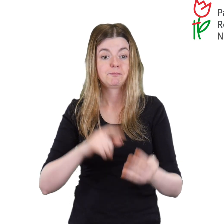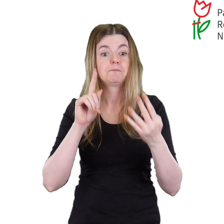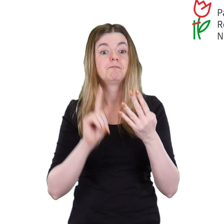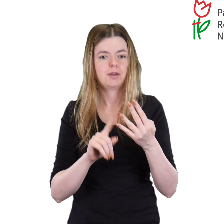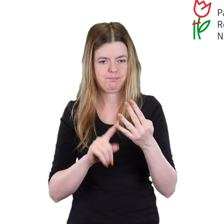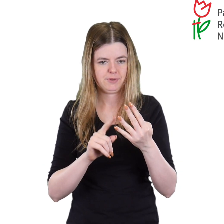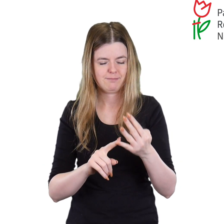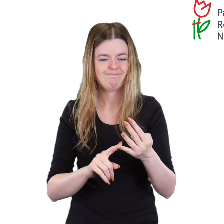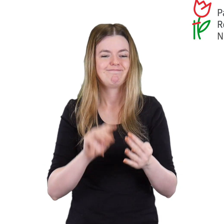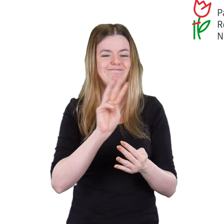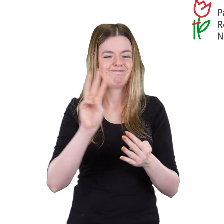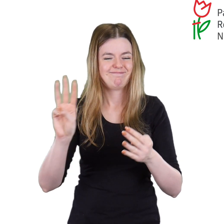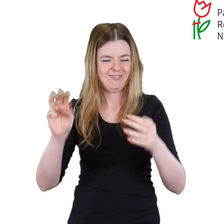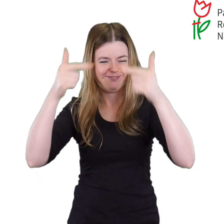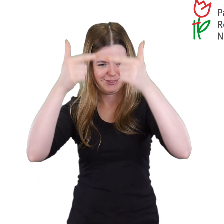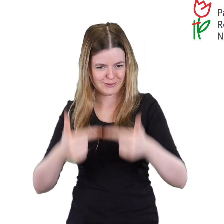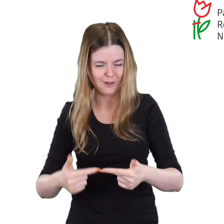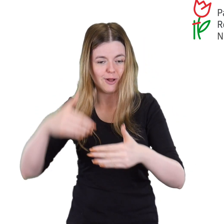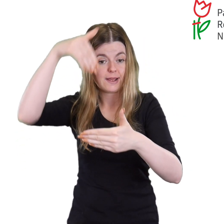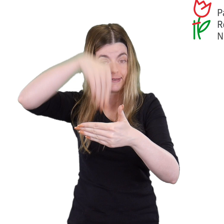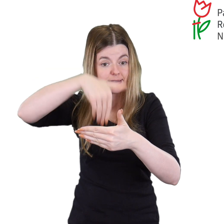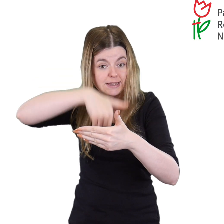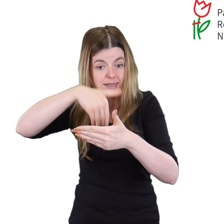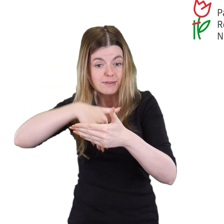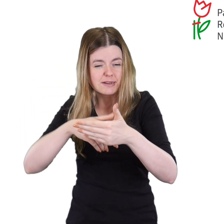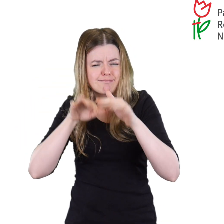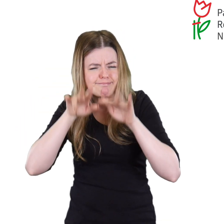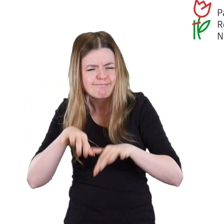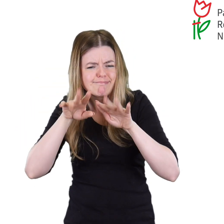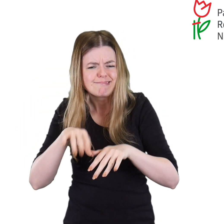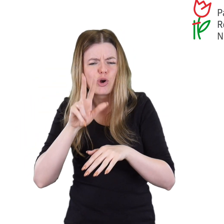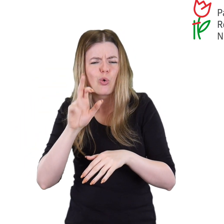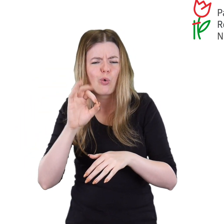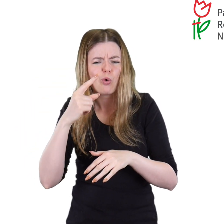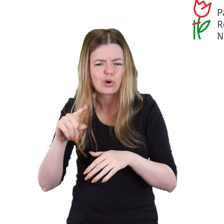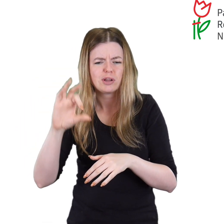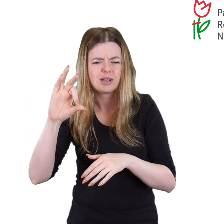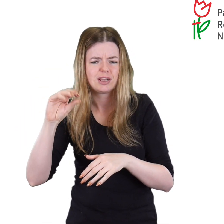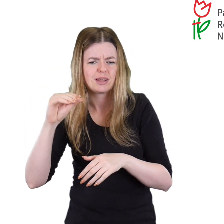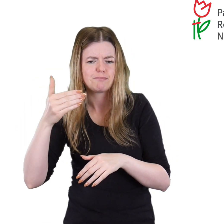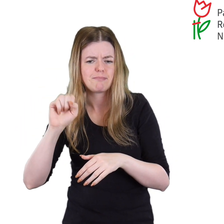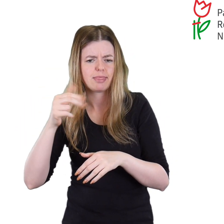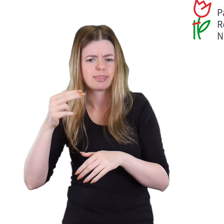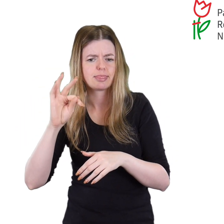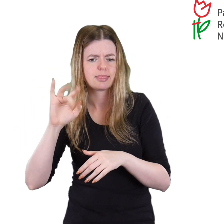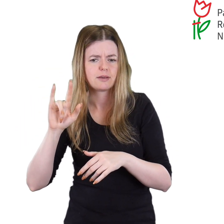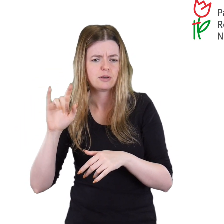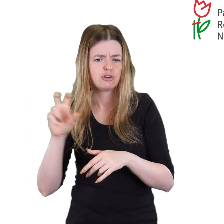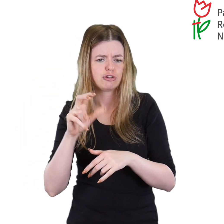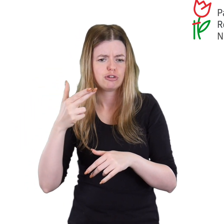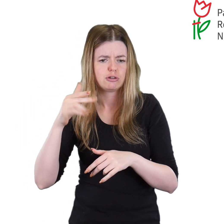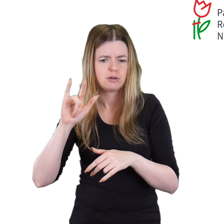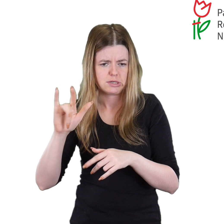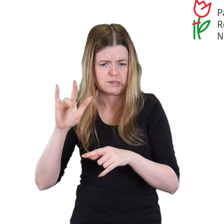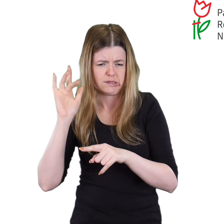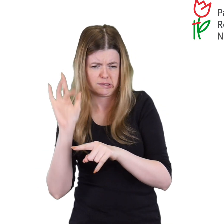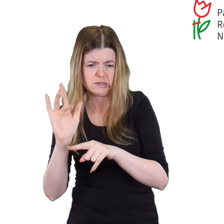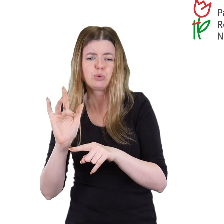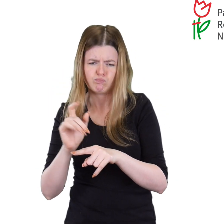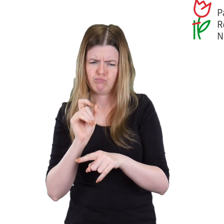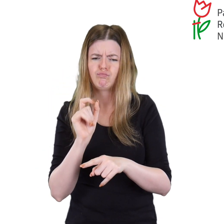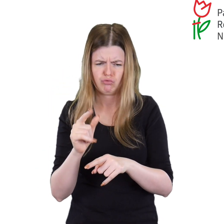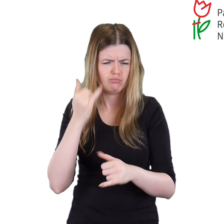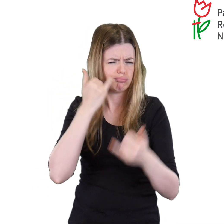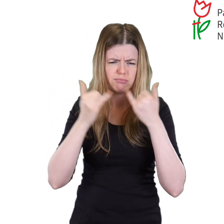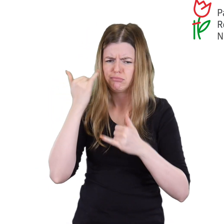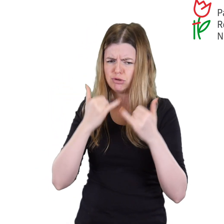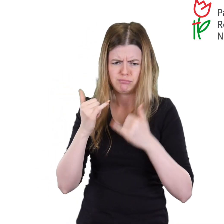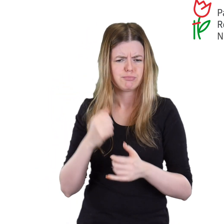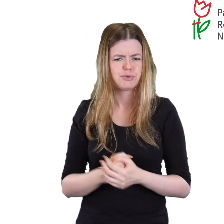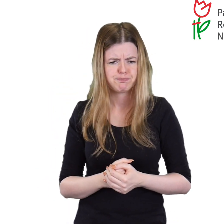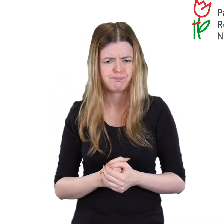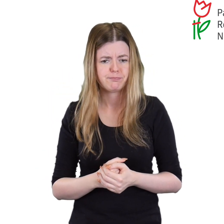• W kodzie strony znajdują się błędy semantyczne, które mogą powodować problemy